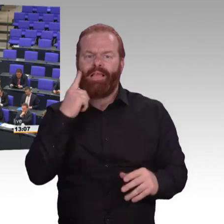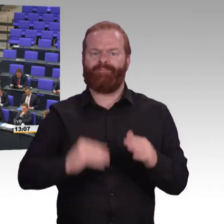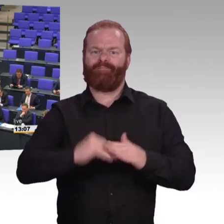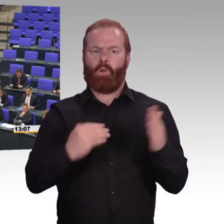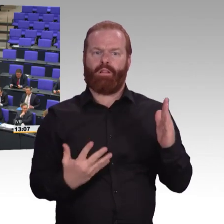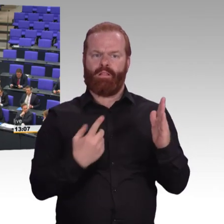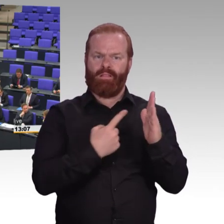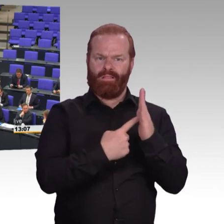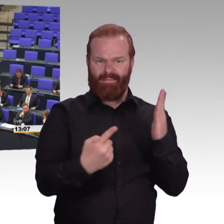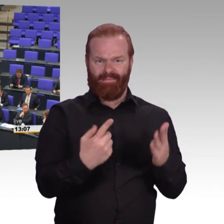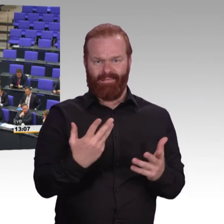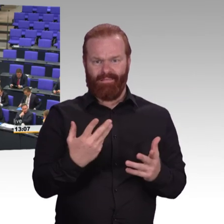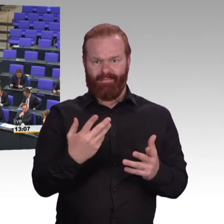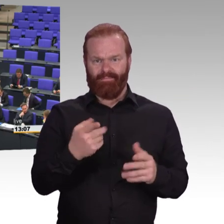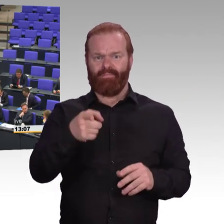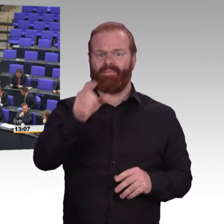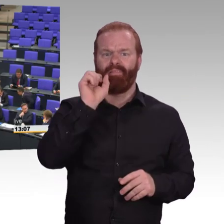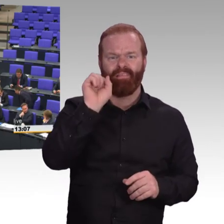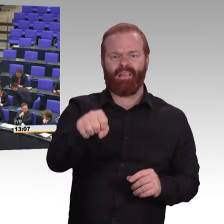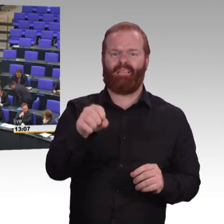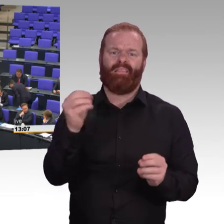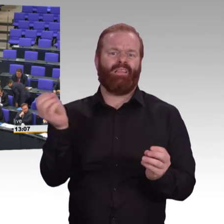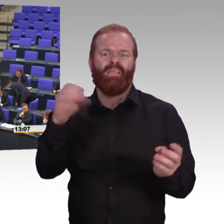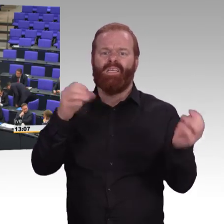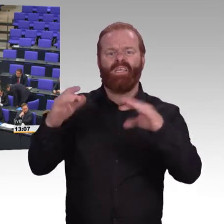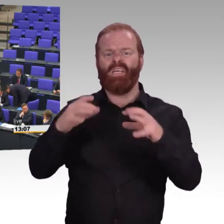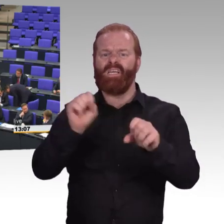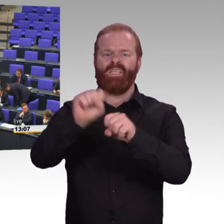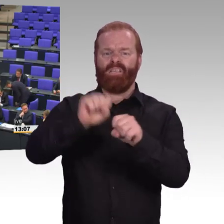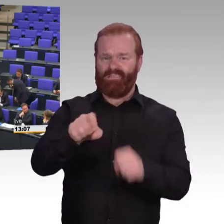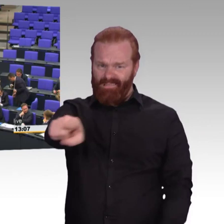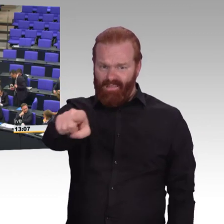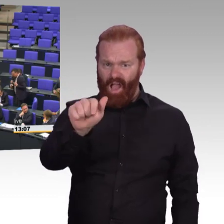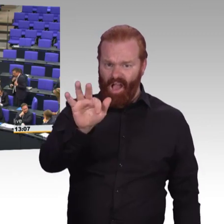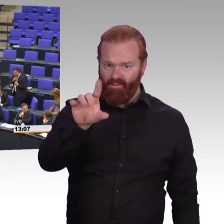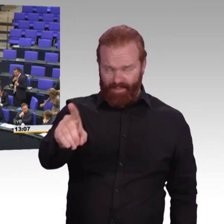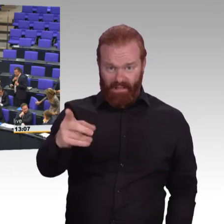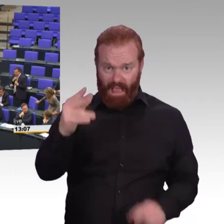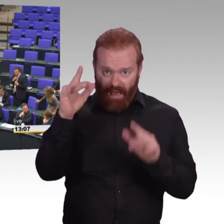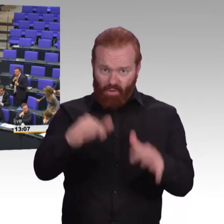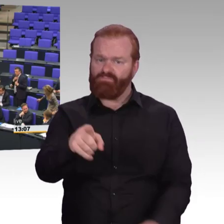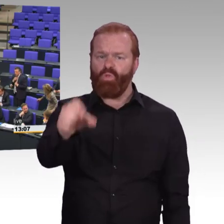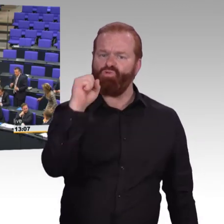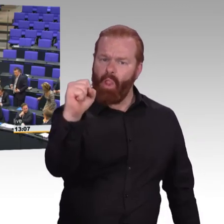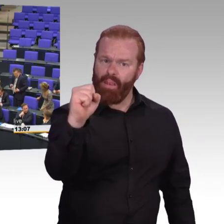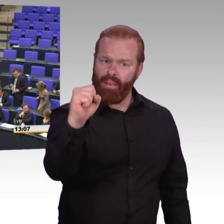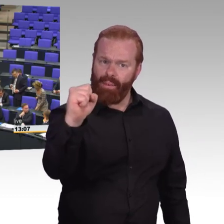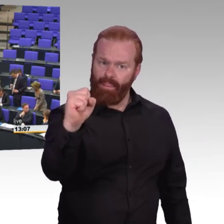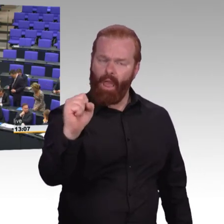(Beifall)